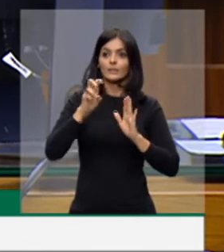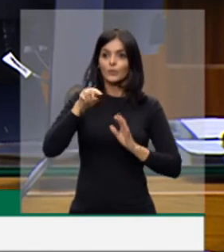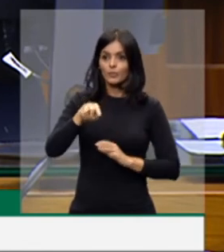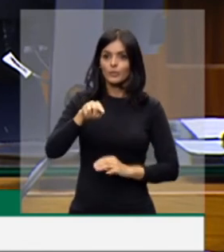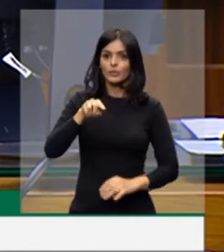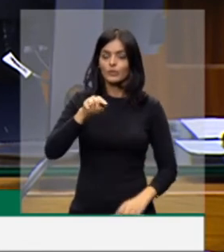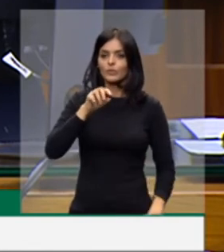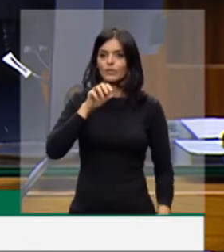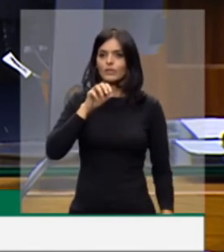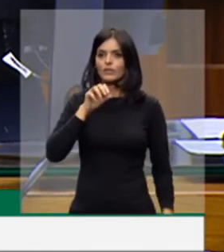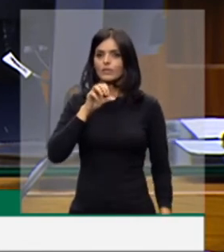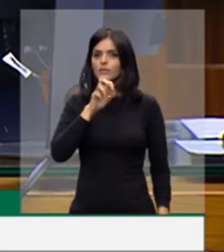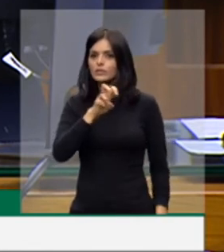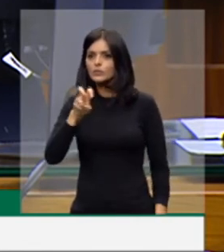DE 2020, QUE ALTERA A LEI 9.